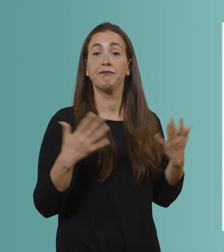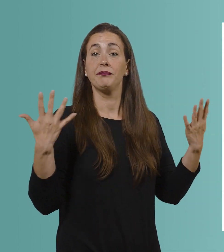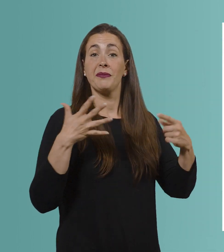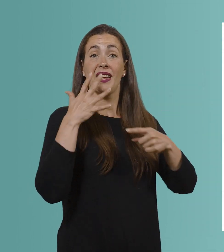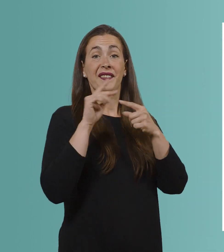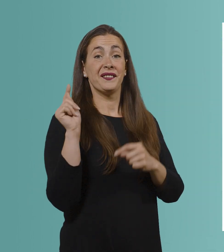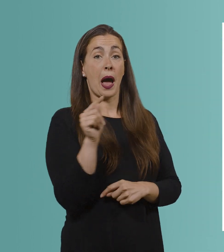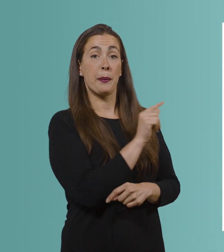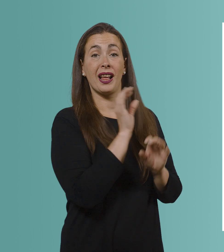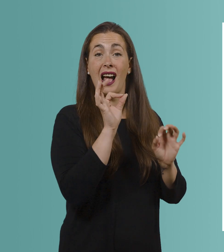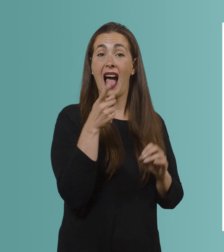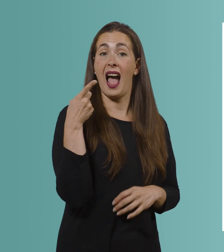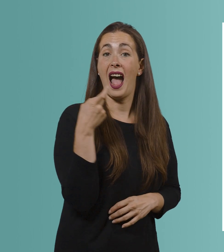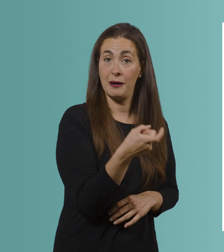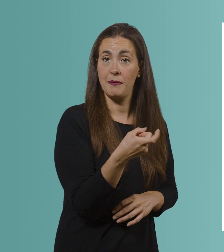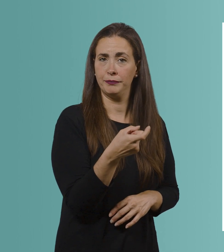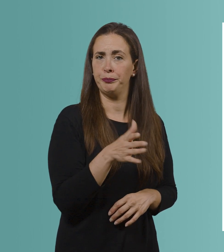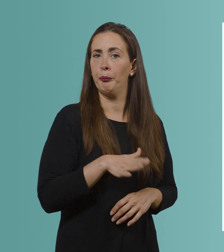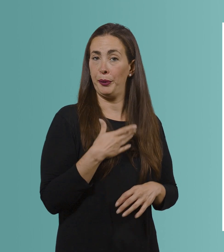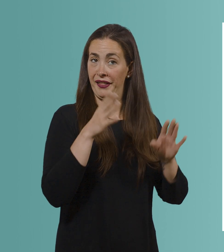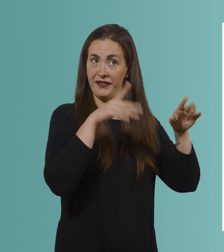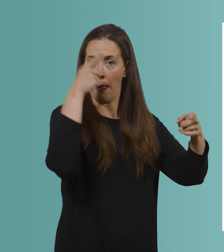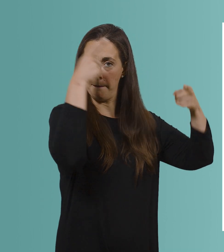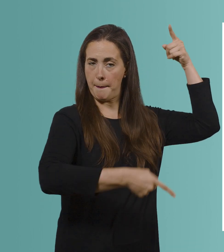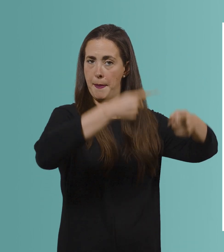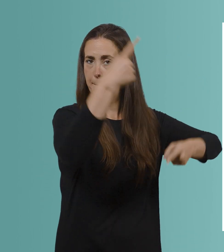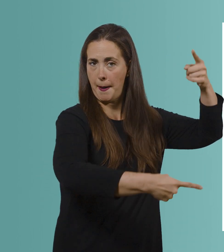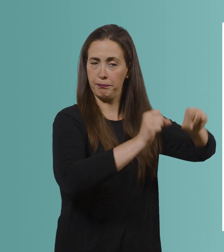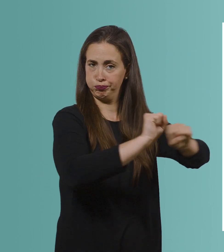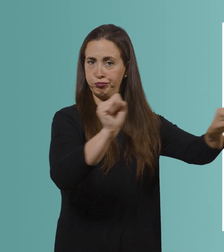Com que les fàbriques d’interès bèl·lic podien arribar a ser objectiu dels bombardeigs